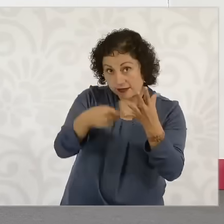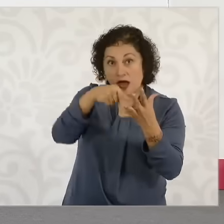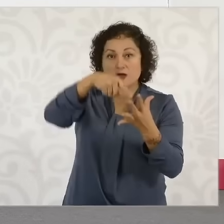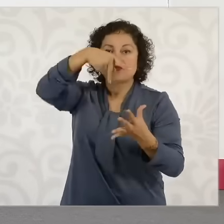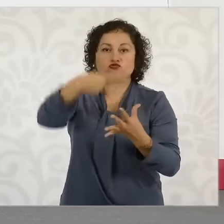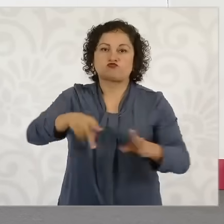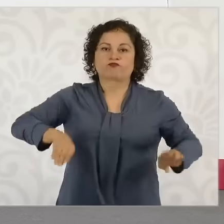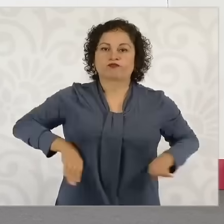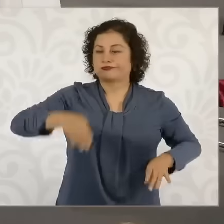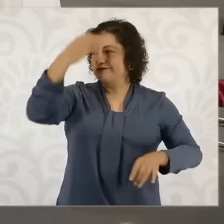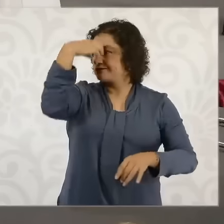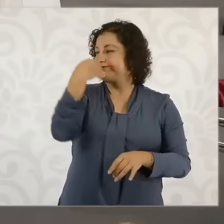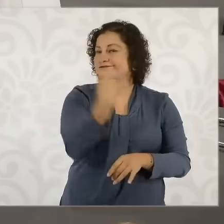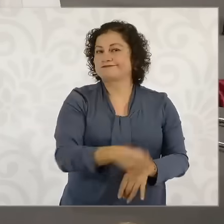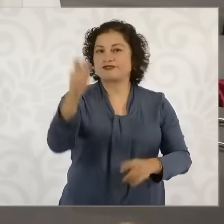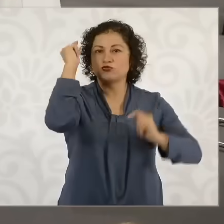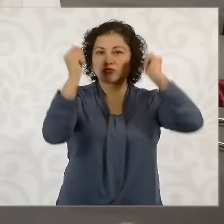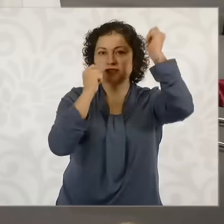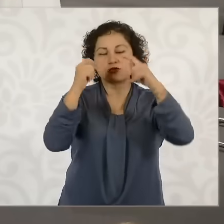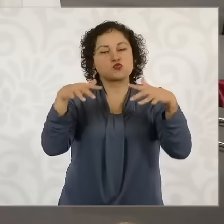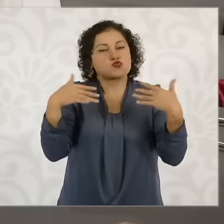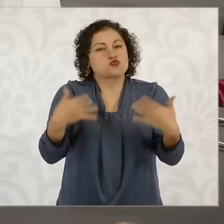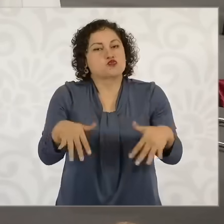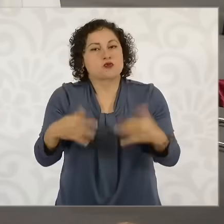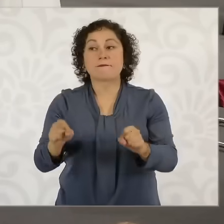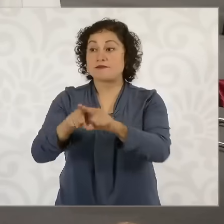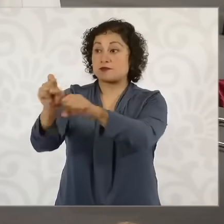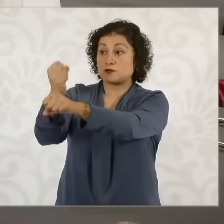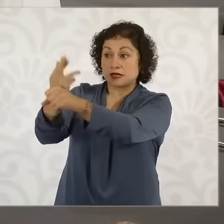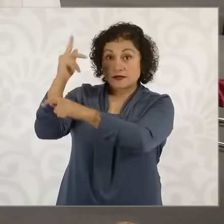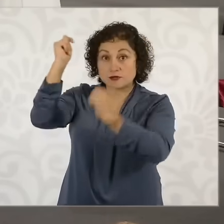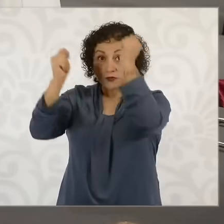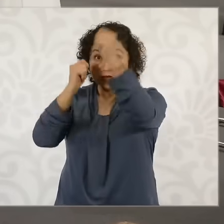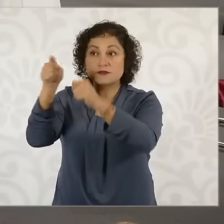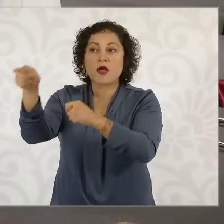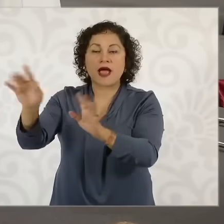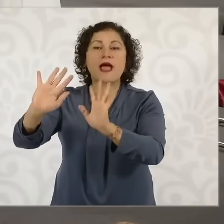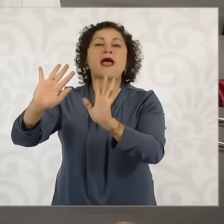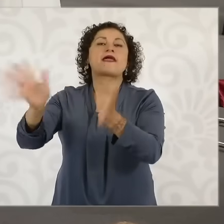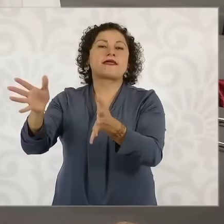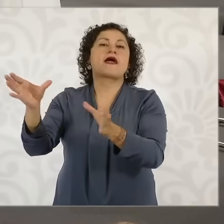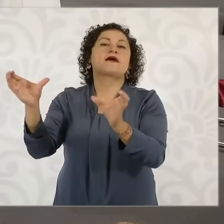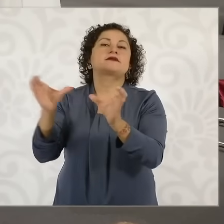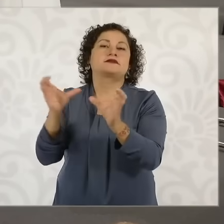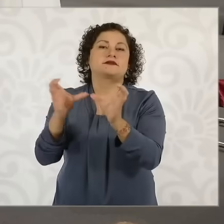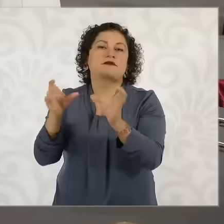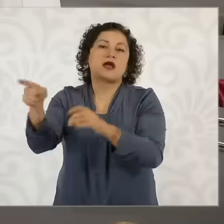este turismo. Y también la Secretaría de Turismo ya sacó una certificación que le llaman ellos TC,